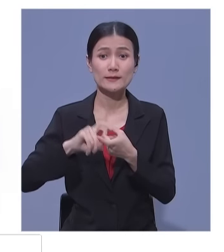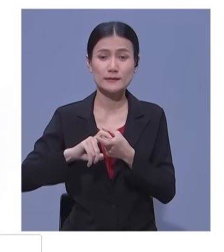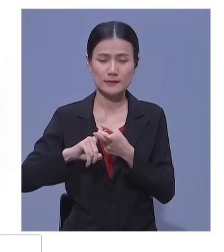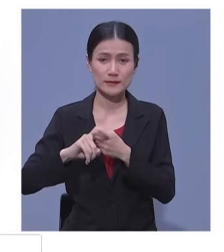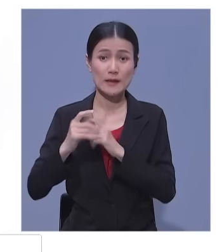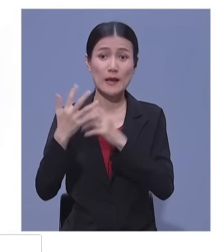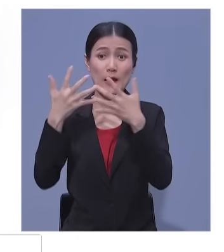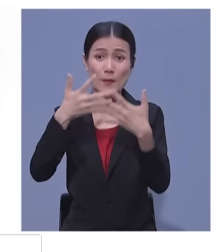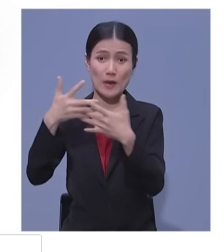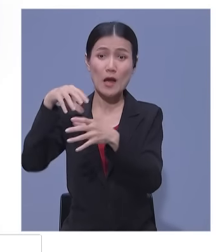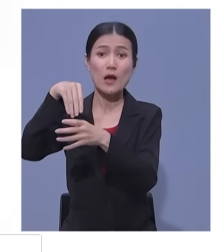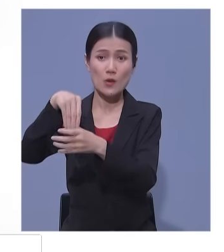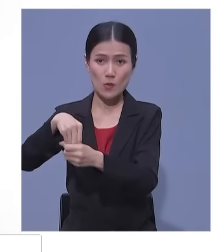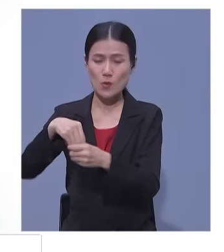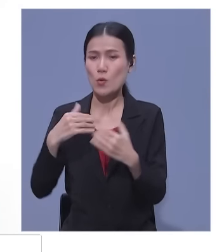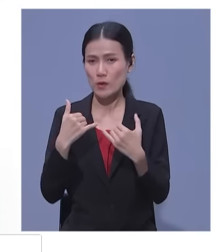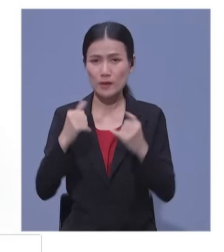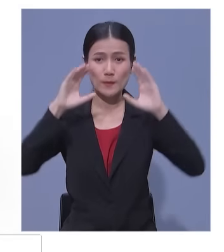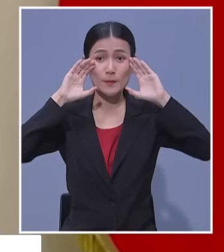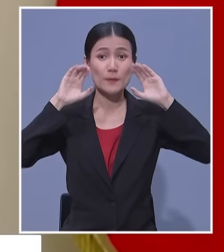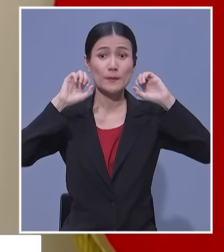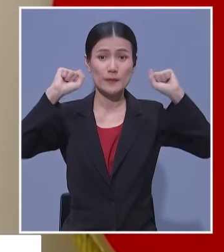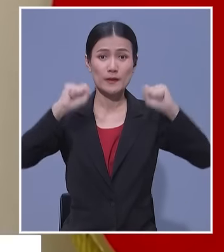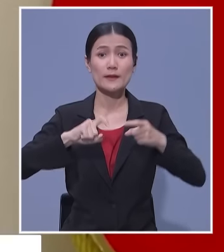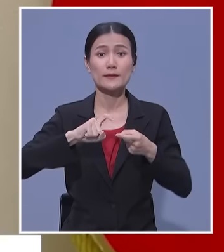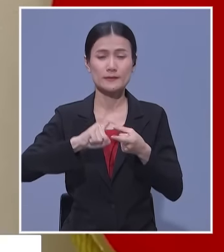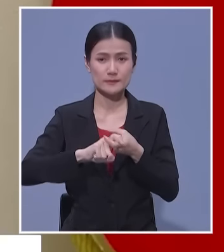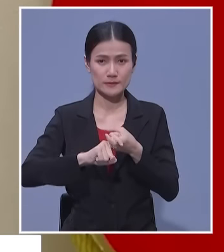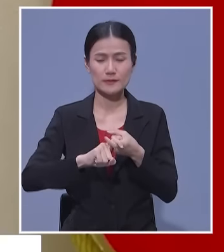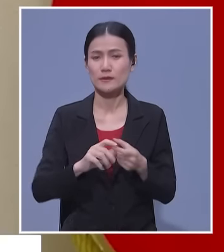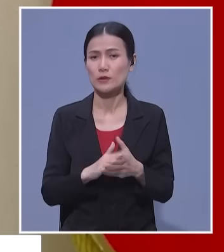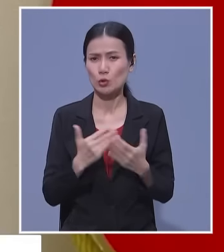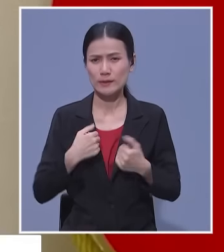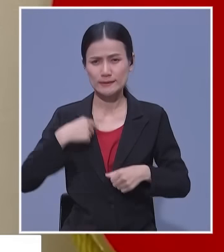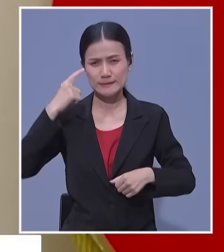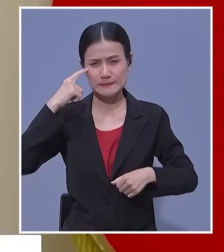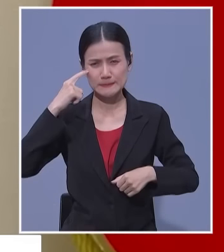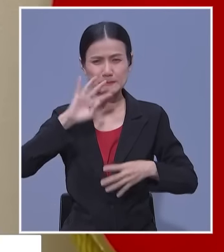เปิดเผยว่าประธานาธิบดีวลาดิเมียร์ปูติน ของรัสเซียได้ตัดสินใจค่ะแผนตอบโต้กลับ